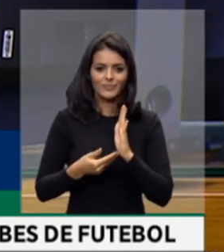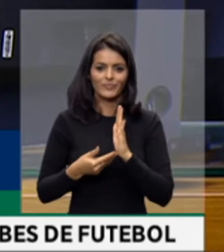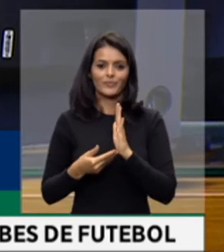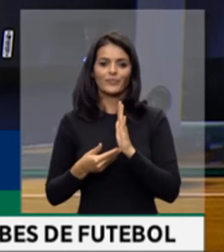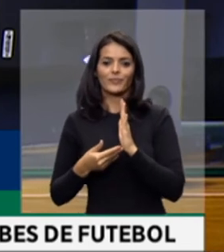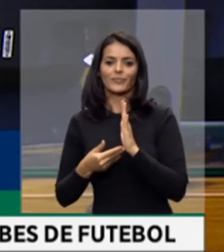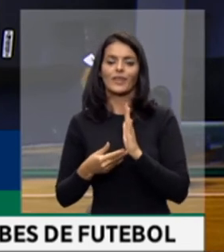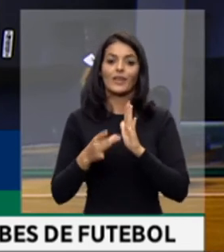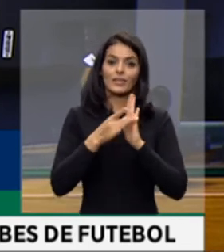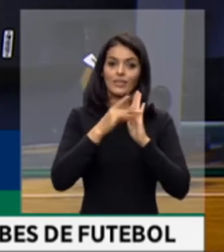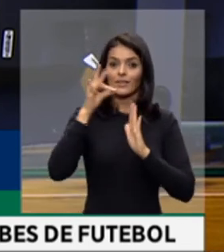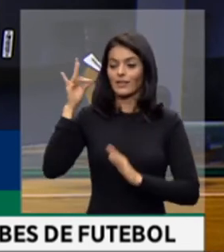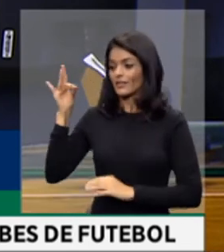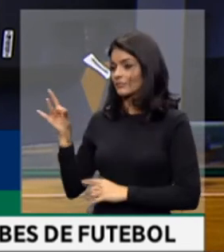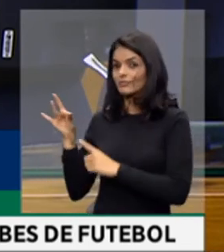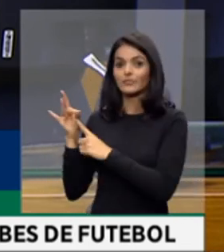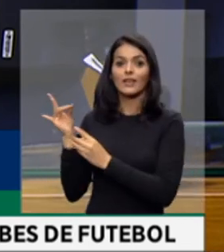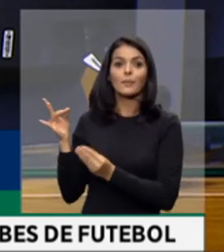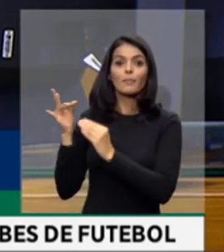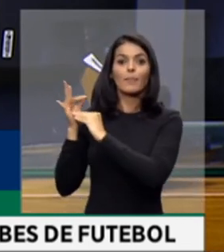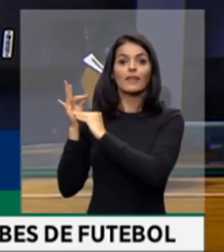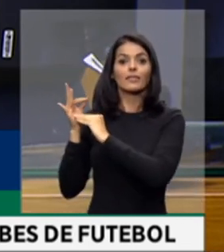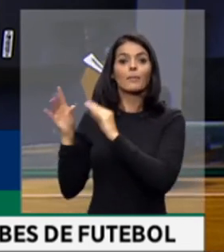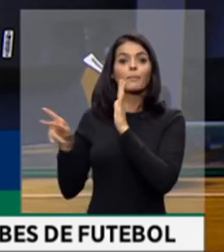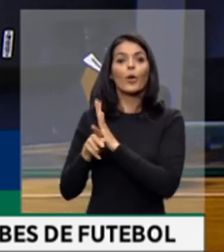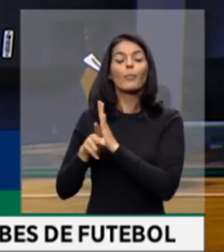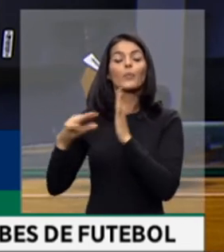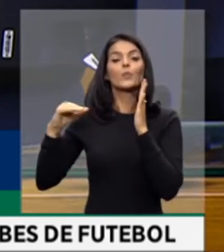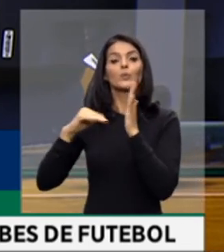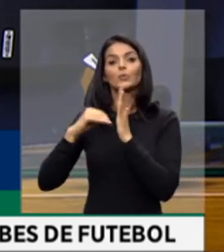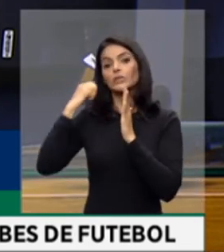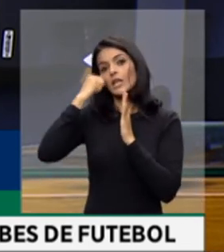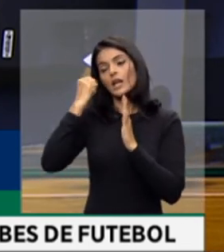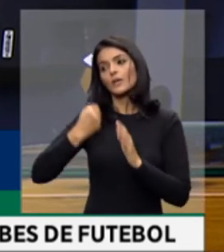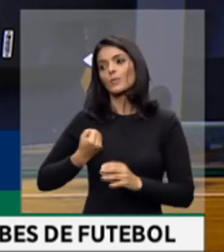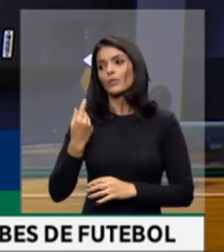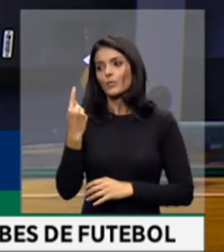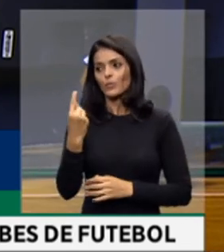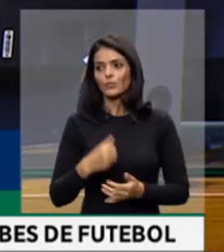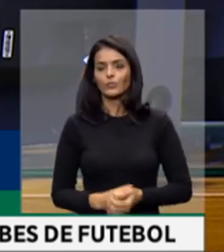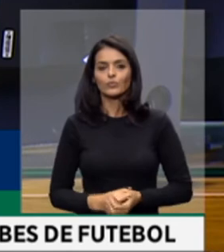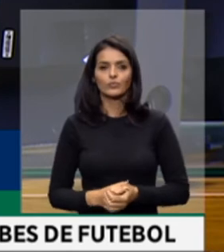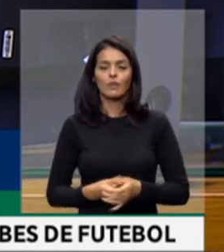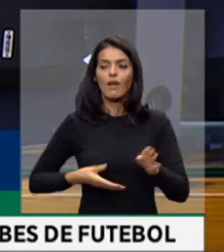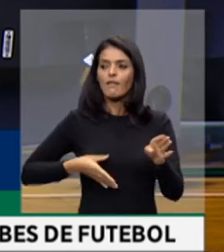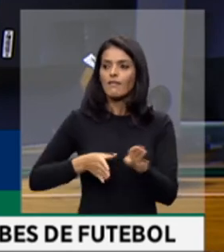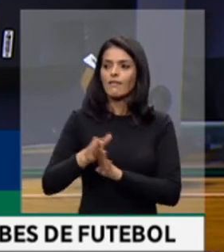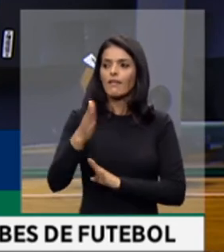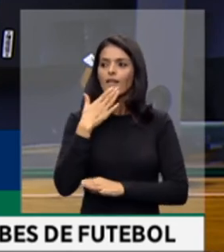REPÚBLICA. GARANTINDO... O EMPREGO, A MINORIA ORIENTA SIM, OBRIGADO, PRESIDENTE. -- [PRESIDENTE]: OBRIGADO, DEPUTADO, COMO VOTA A MAIORIA?